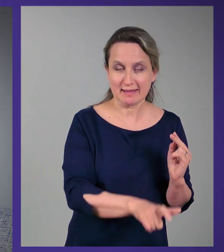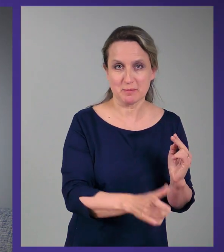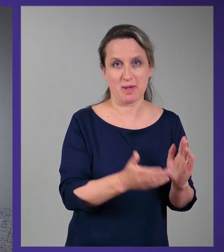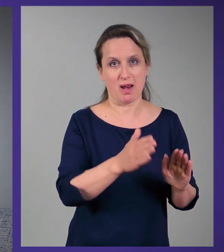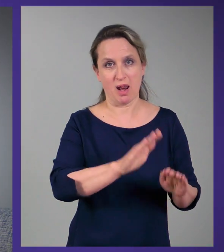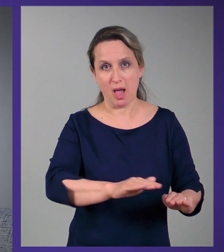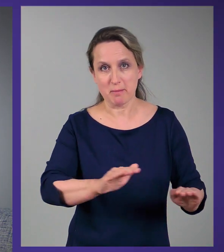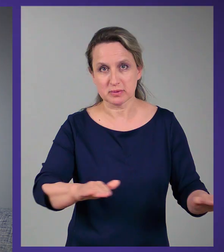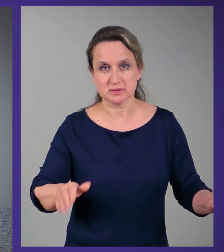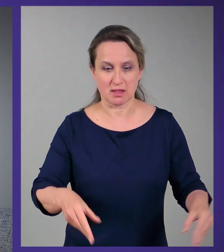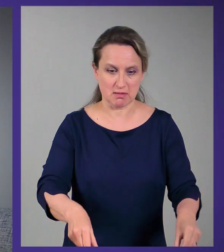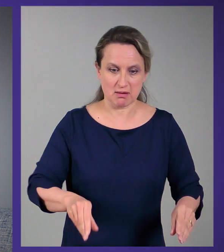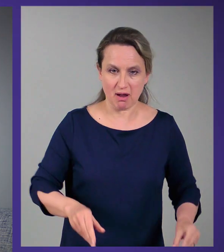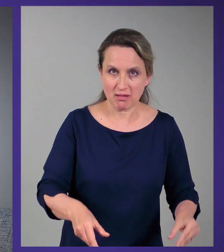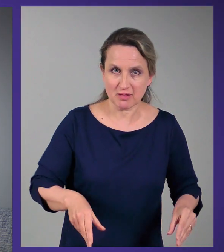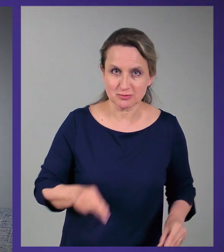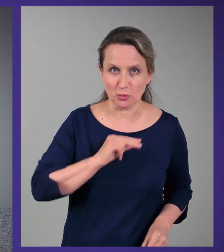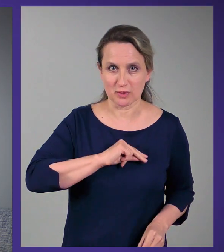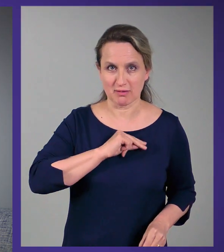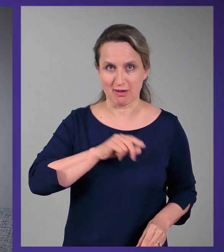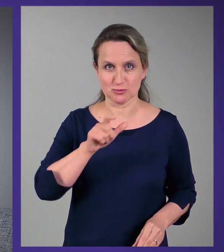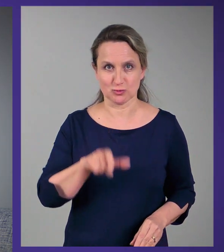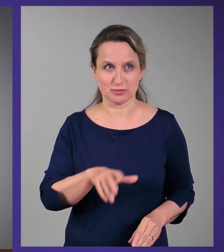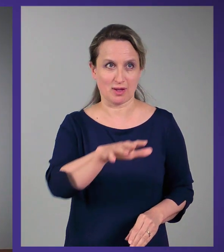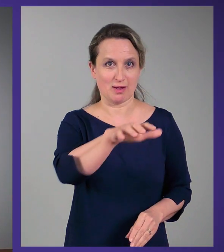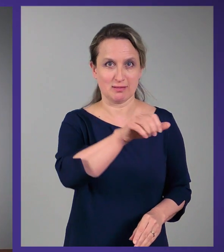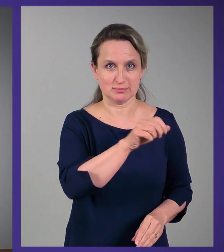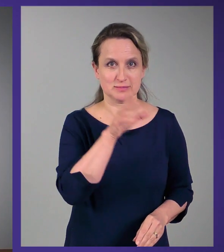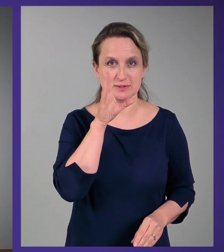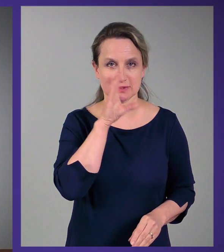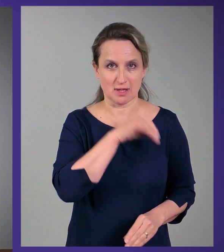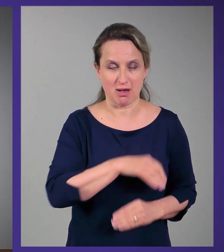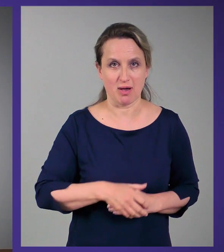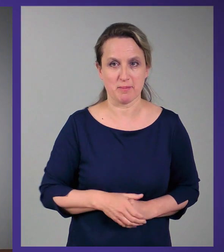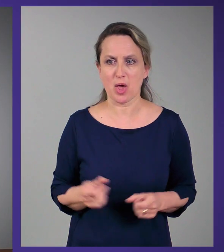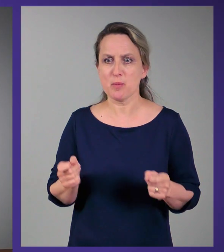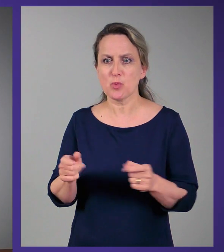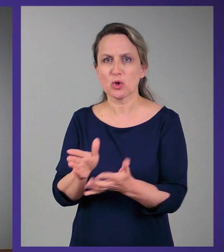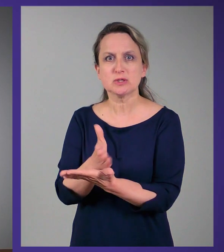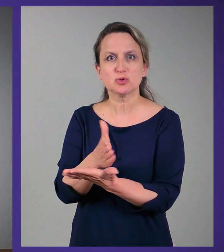laste kui ka ratastoolikasutajate vaates. Prügi sorteerimisele näiteks aitab kaasa see,